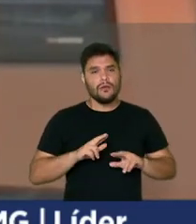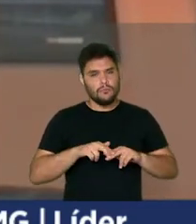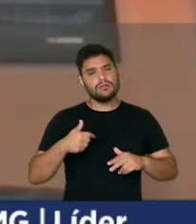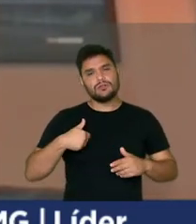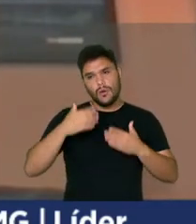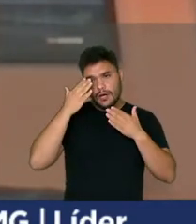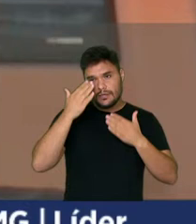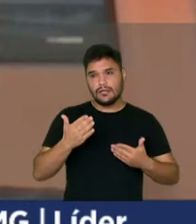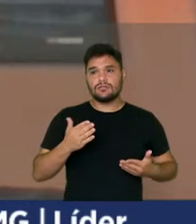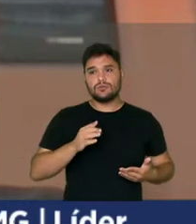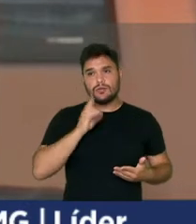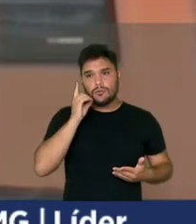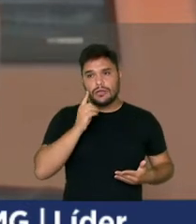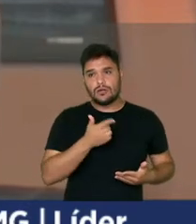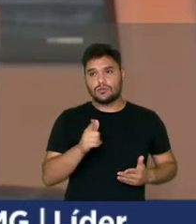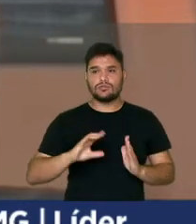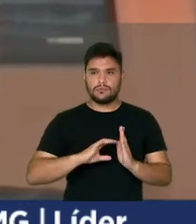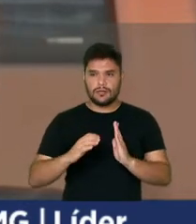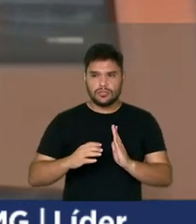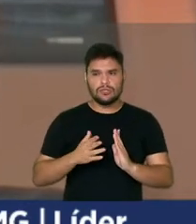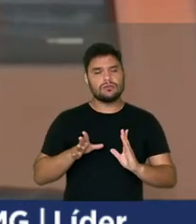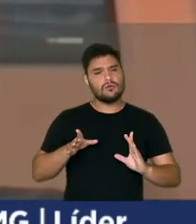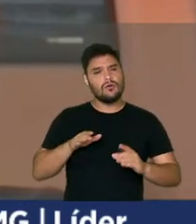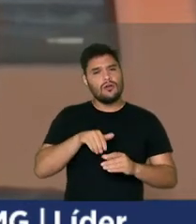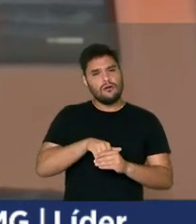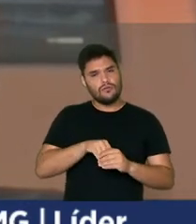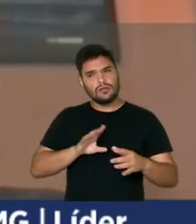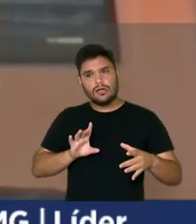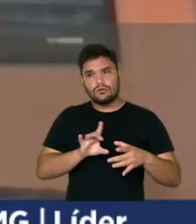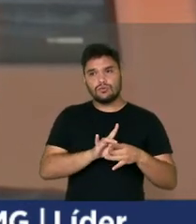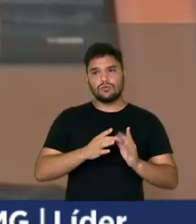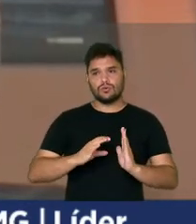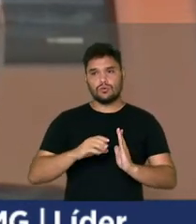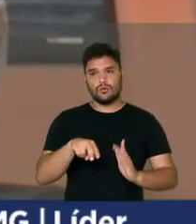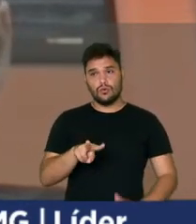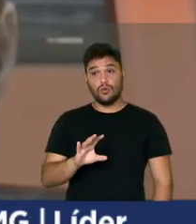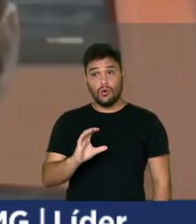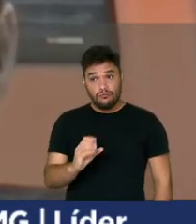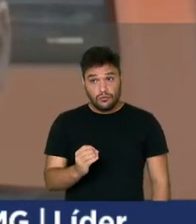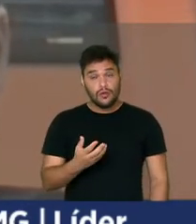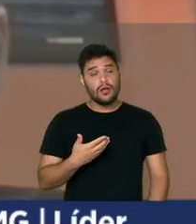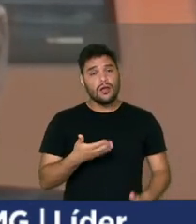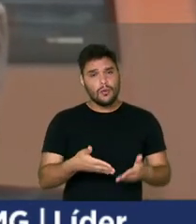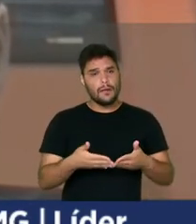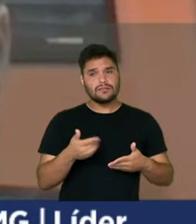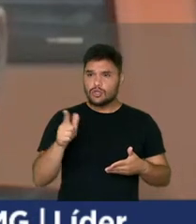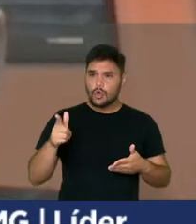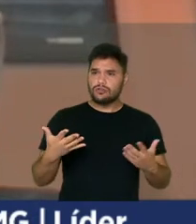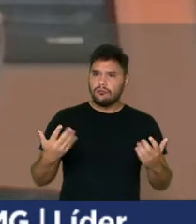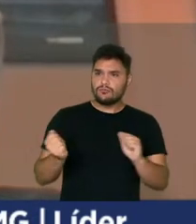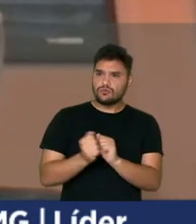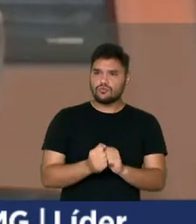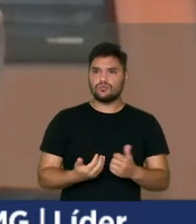NINGUÉM FALAR UMA PALAVRA CONTRÁRIA AO ABSURDO QUE ESTÁ ACONTECENDO, AGRADEÇO AOS COLEGAS, DE OUTROS PARTIDOS QUE TEM ACOMPANHADO O